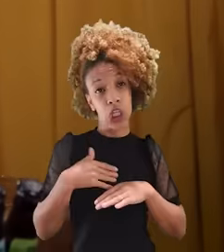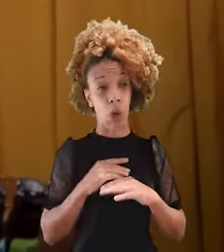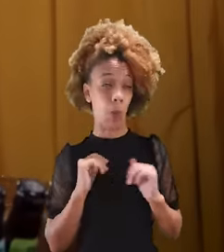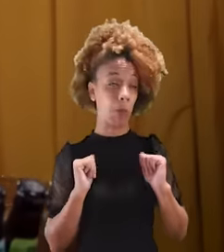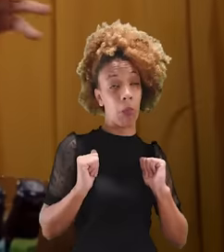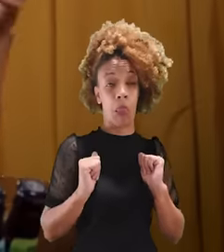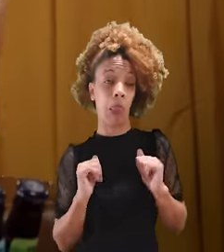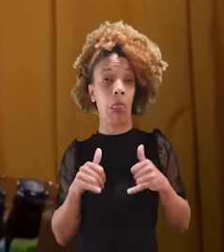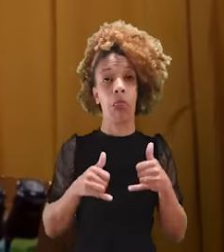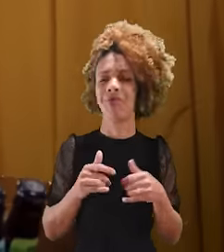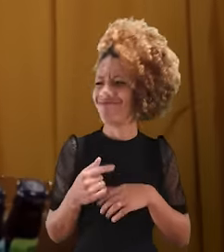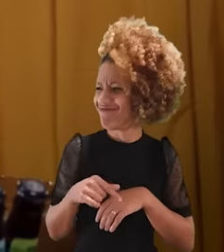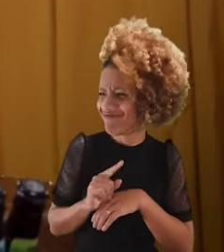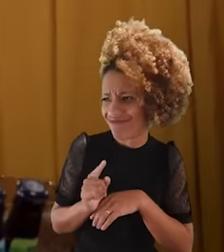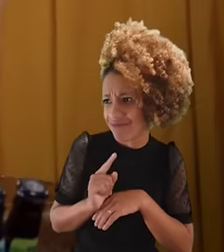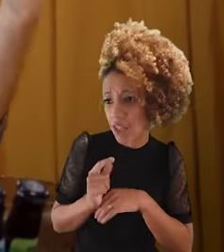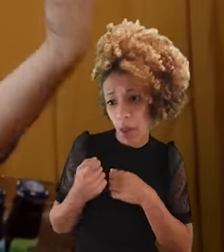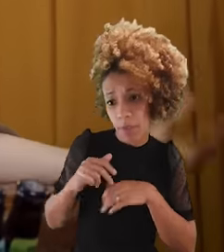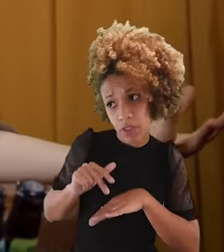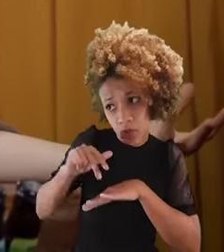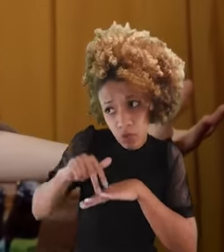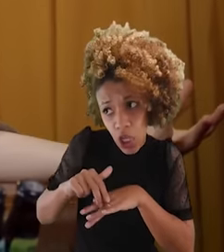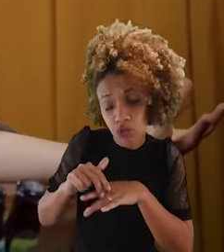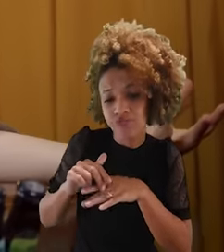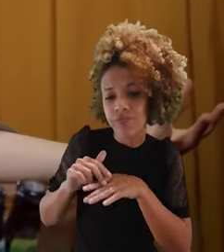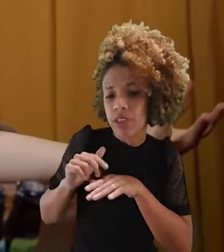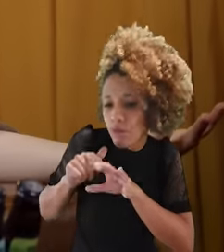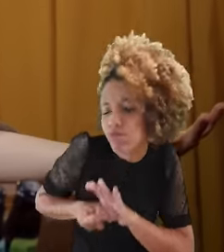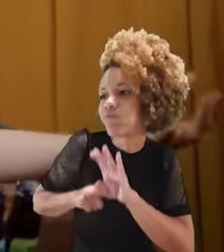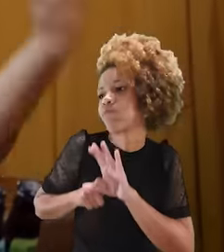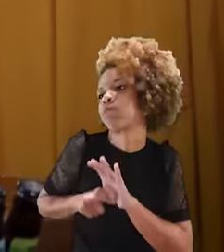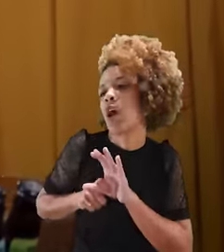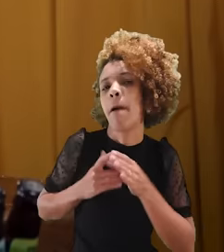outro eu preciso saber quem eu sou eu preciso ter um lugar de âncora para eu não me confundir com a